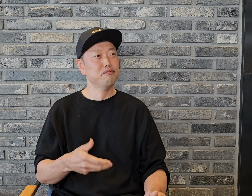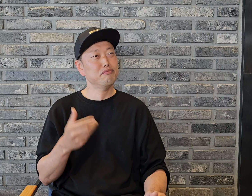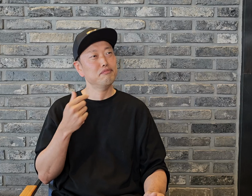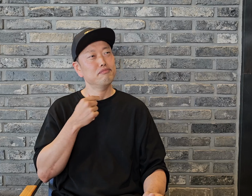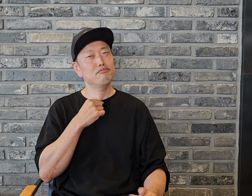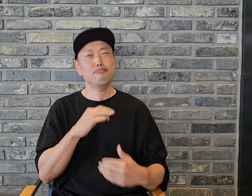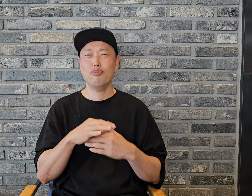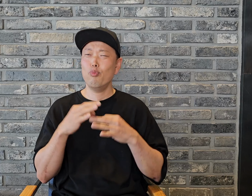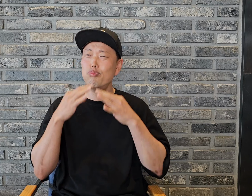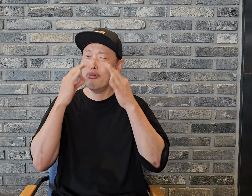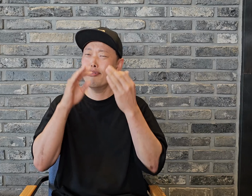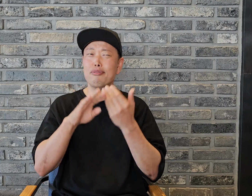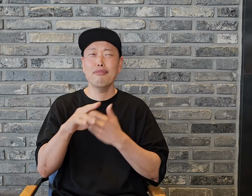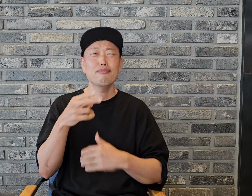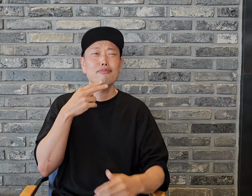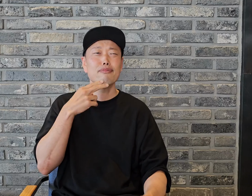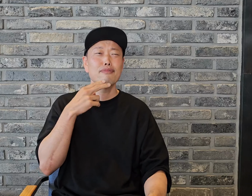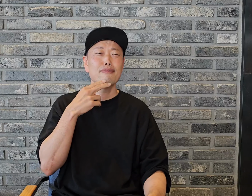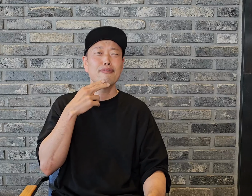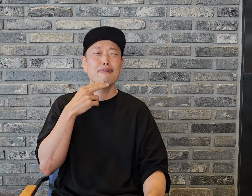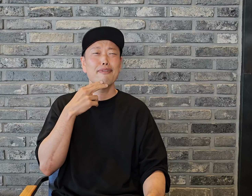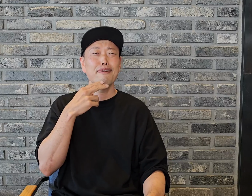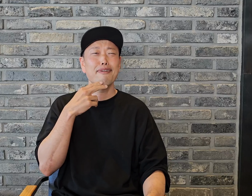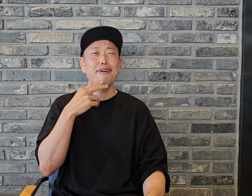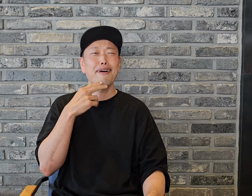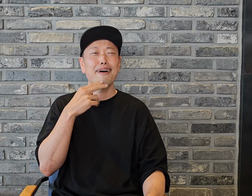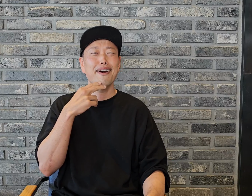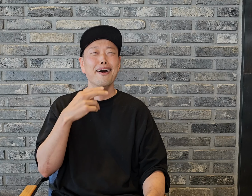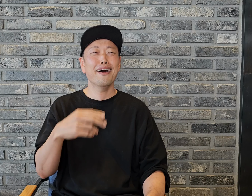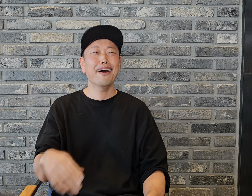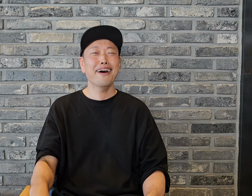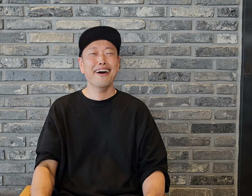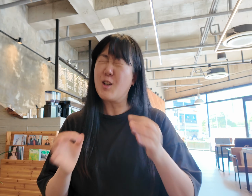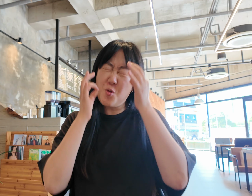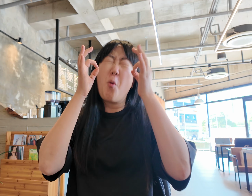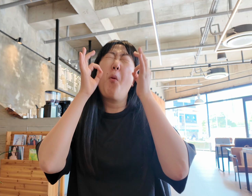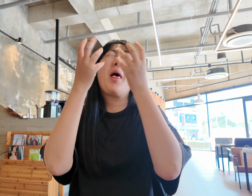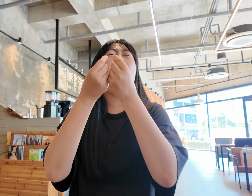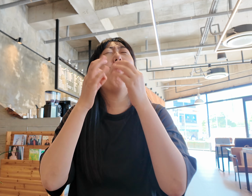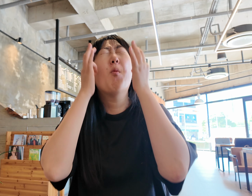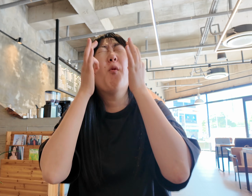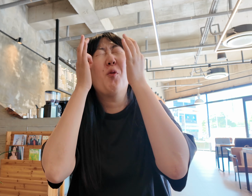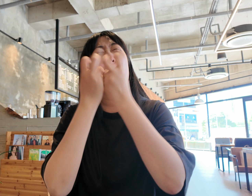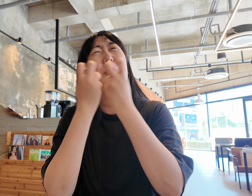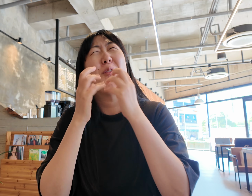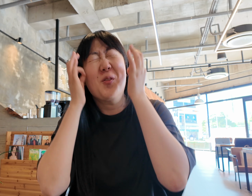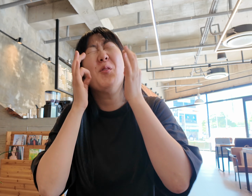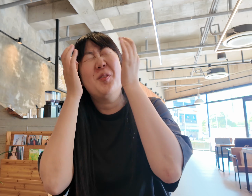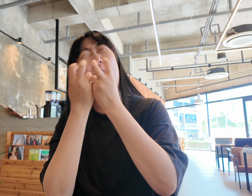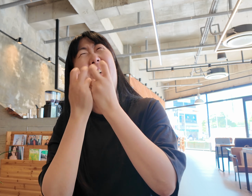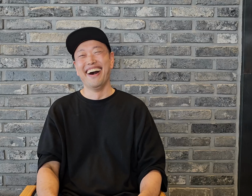Lo único que puedo hacer es intentarlo :( ¿Qué debo hacer para esforzarme?